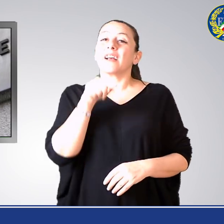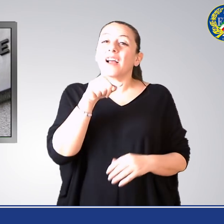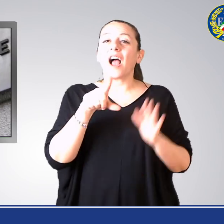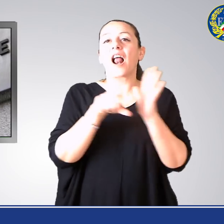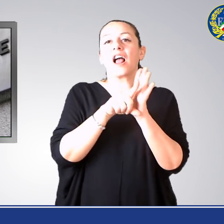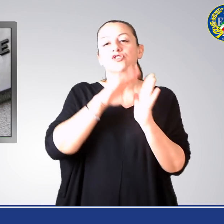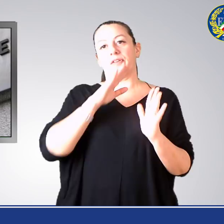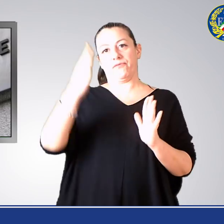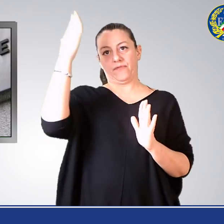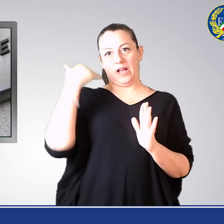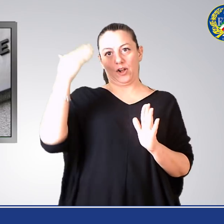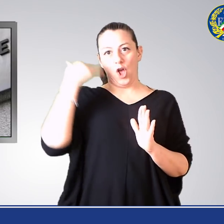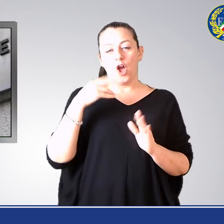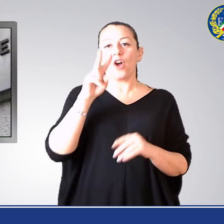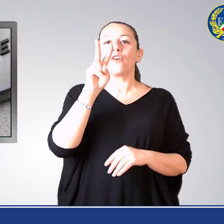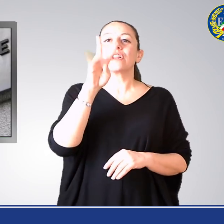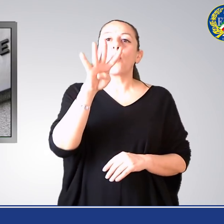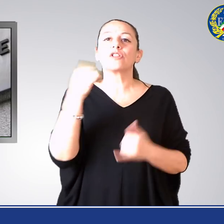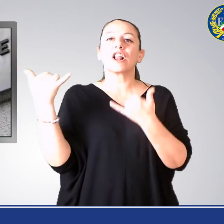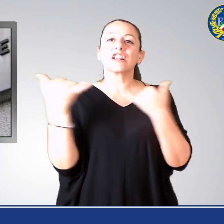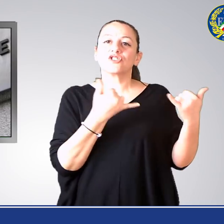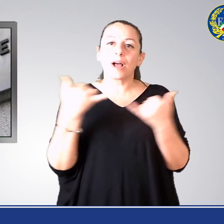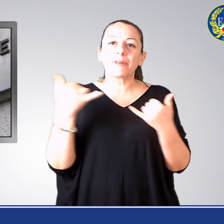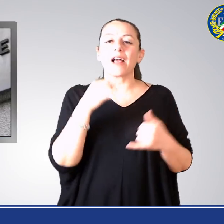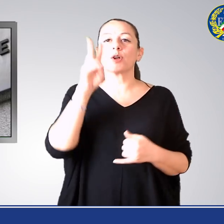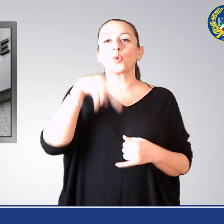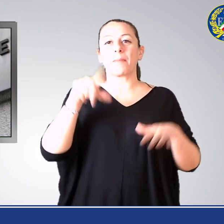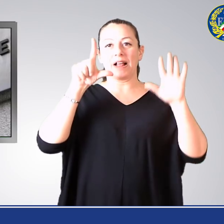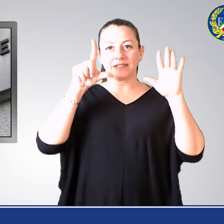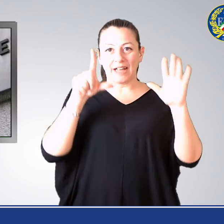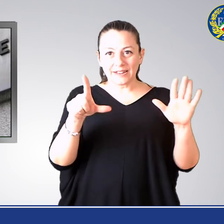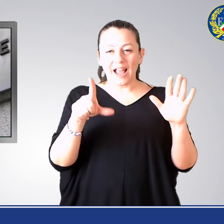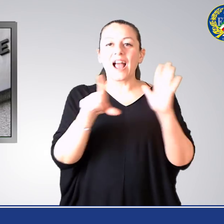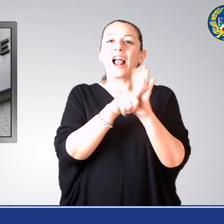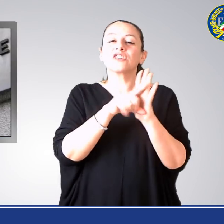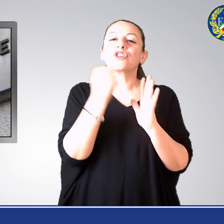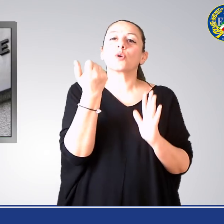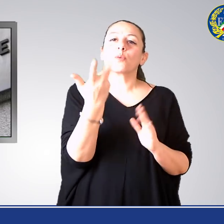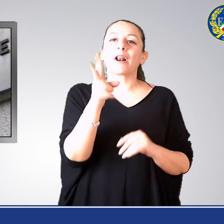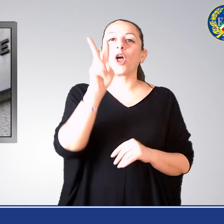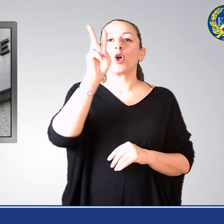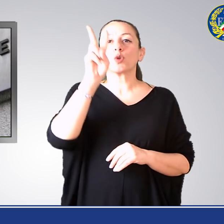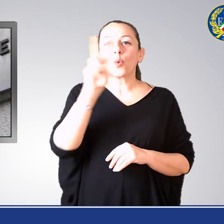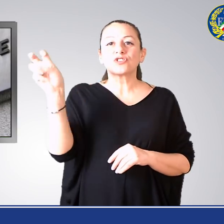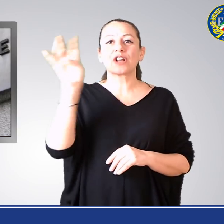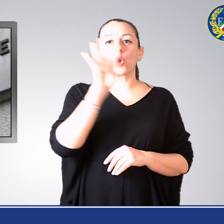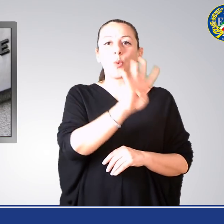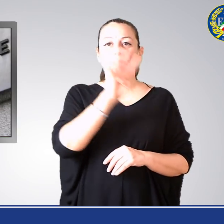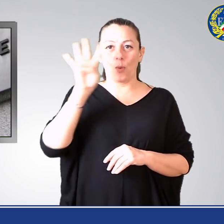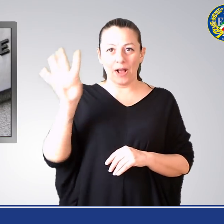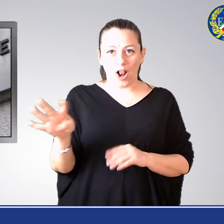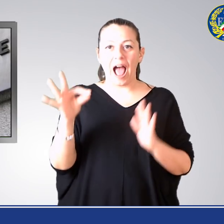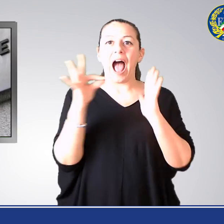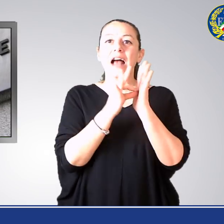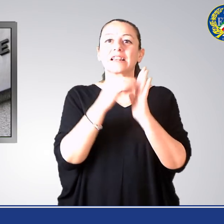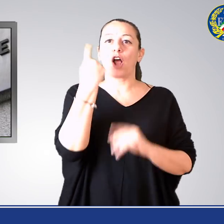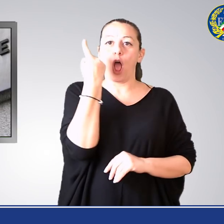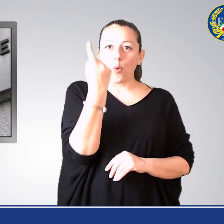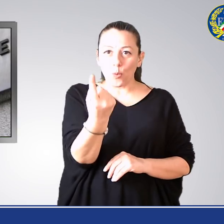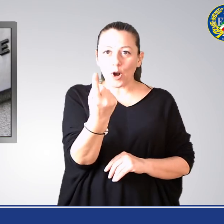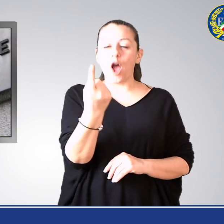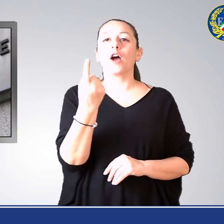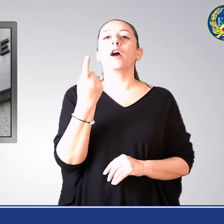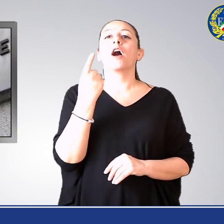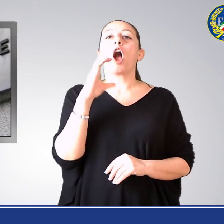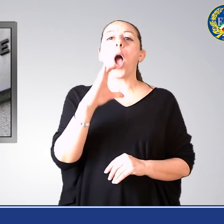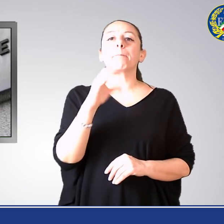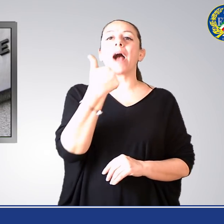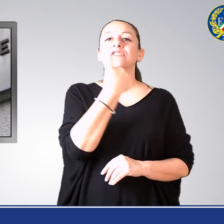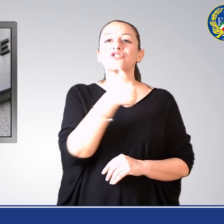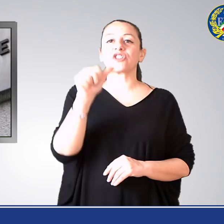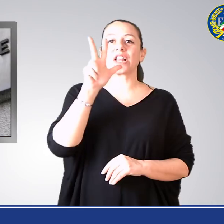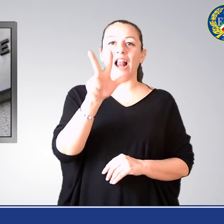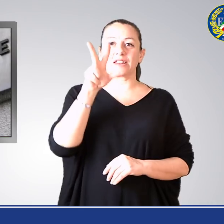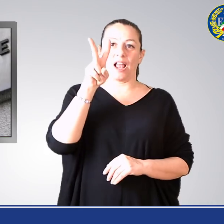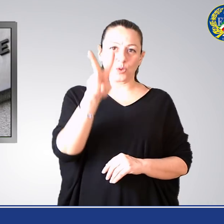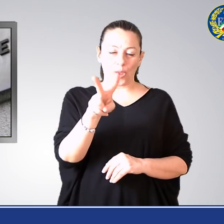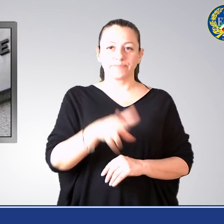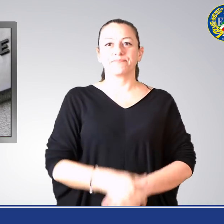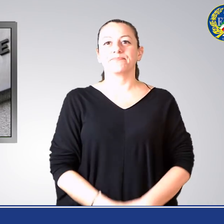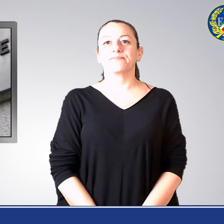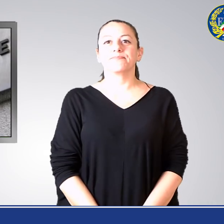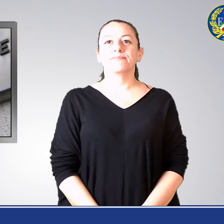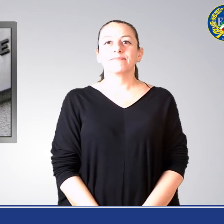Legge 24 dicembre 2007, n. 244 - Art. 1, comma 132